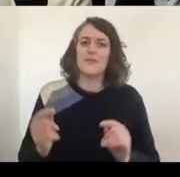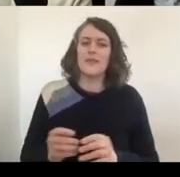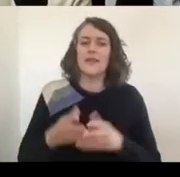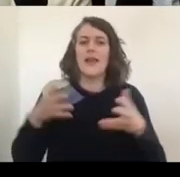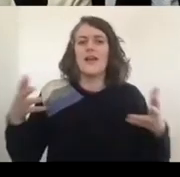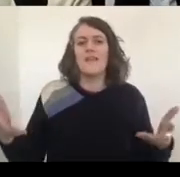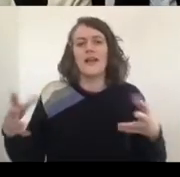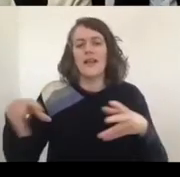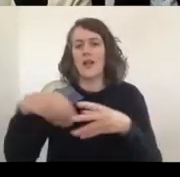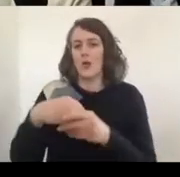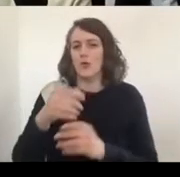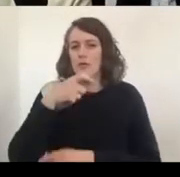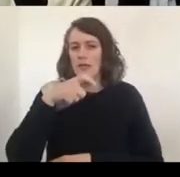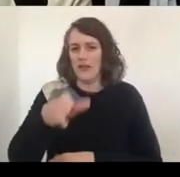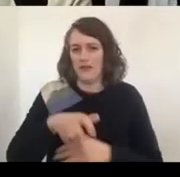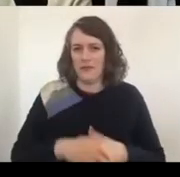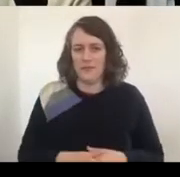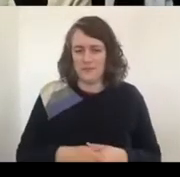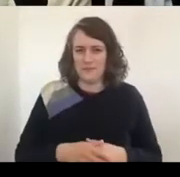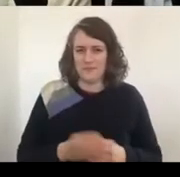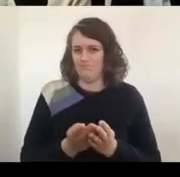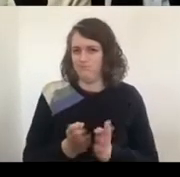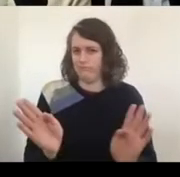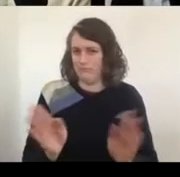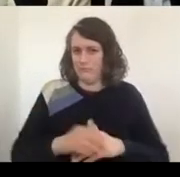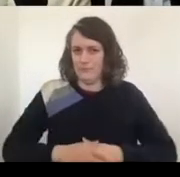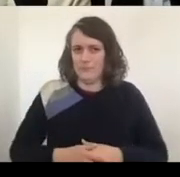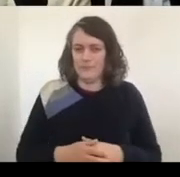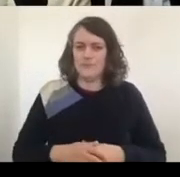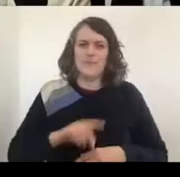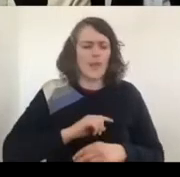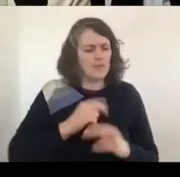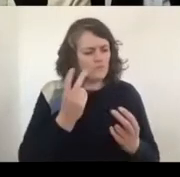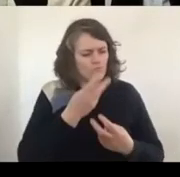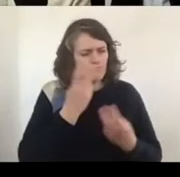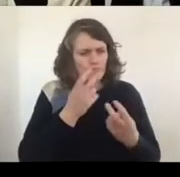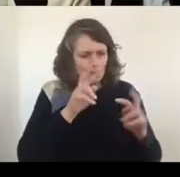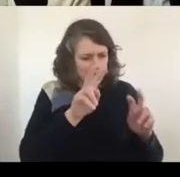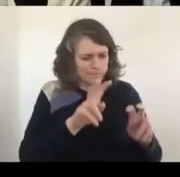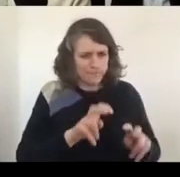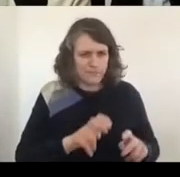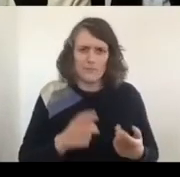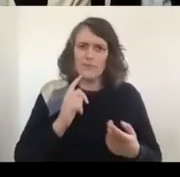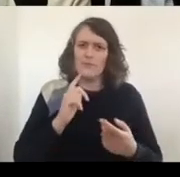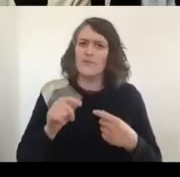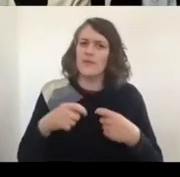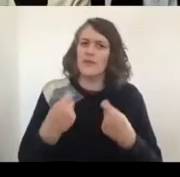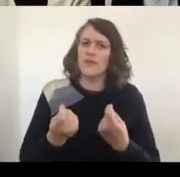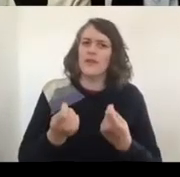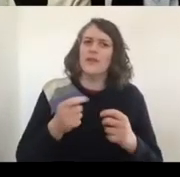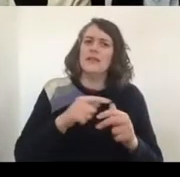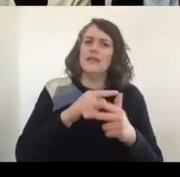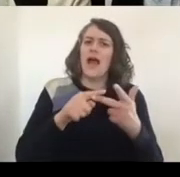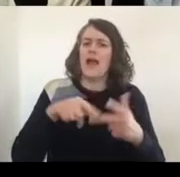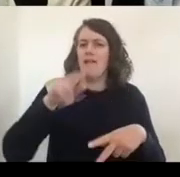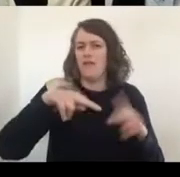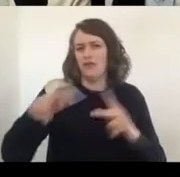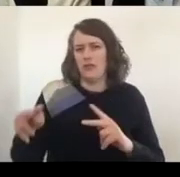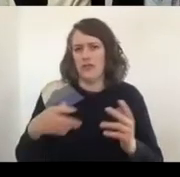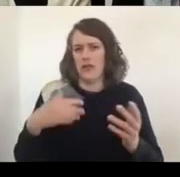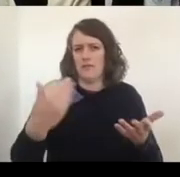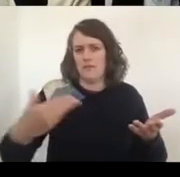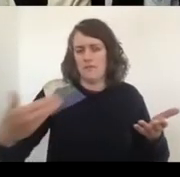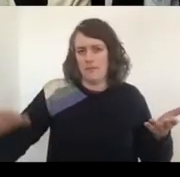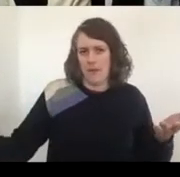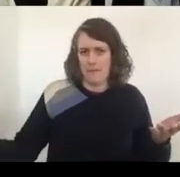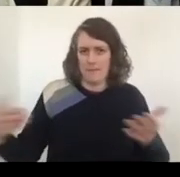und bin auch drei verschiedene Definitionen oder Sichtweisen gestoßen. Eine vom Sozialministerium